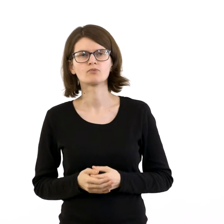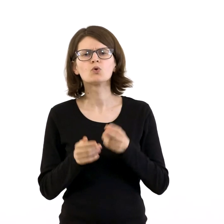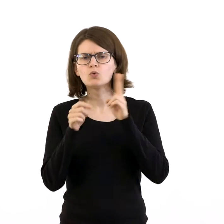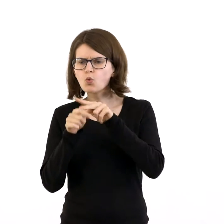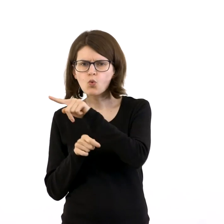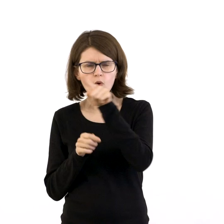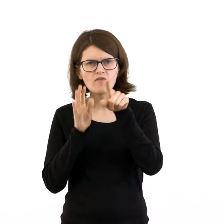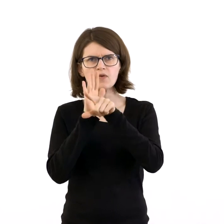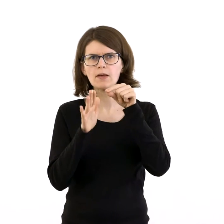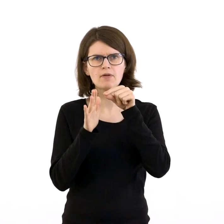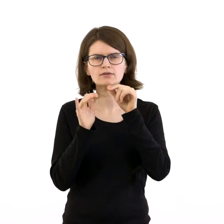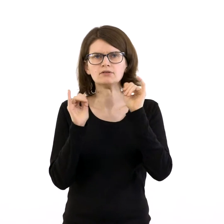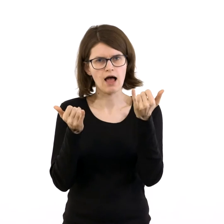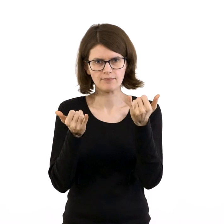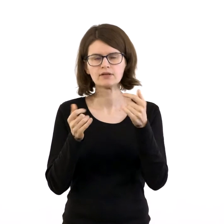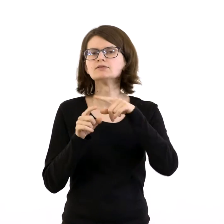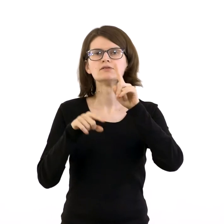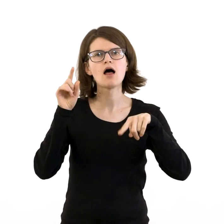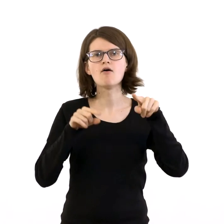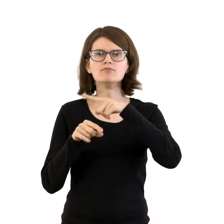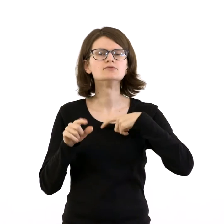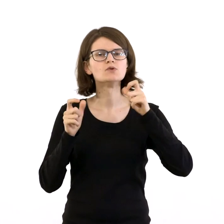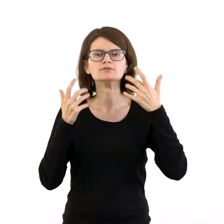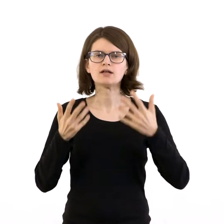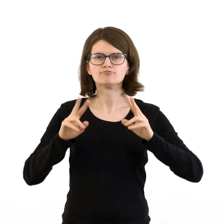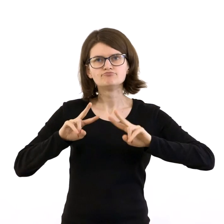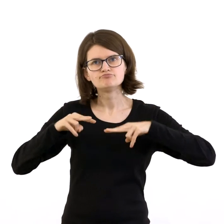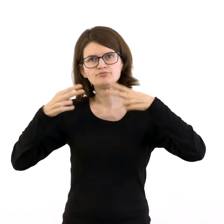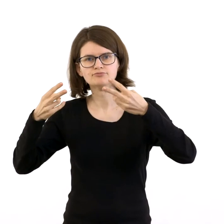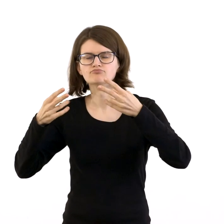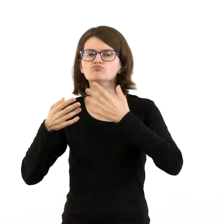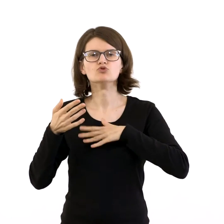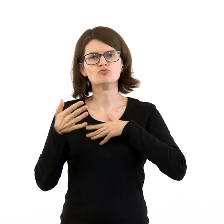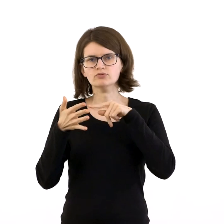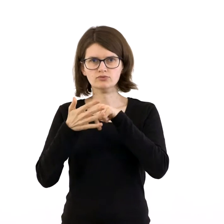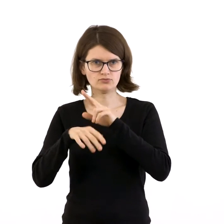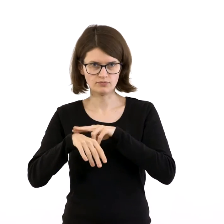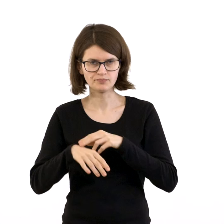Dobór formy postu zależy od tego, co chcemy przekazać w danym momencie.